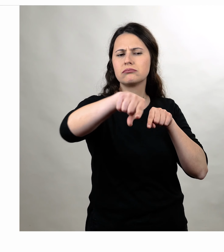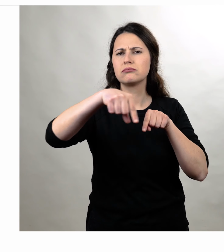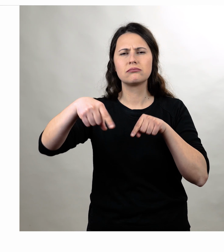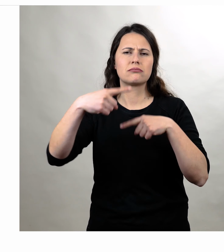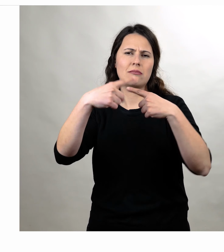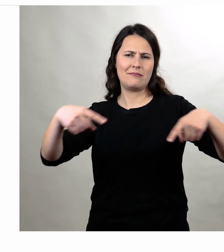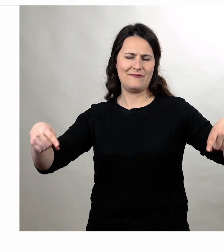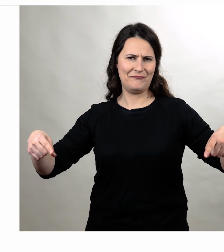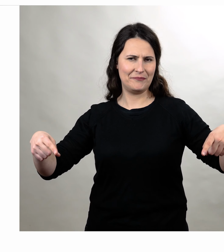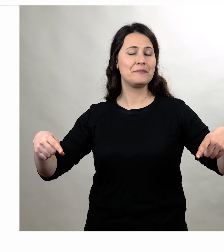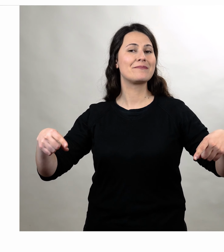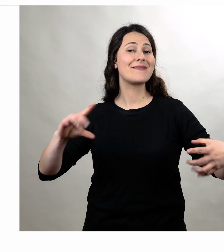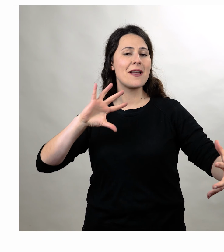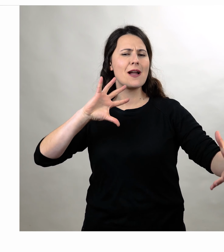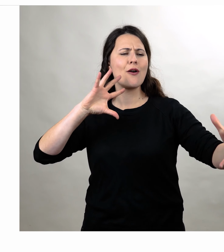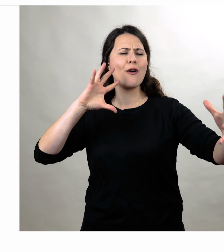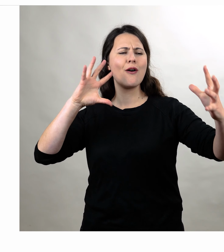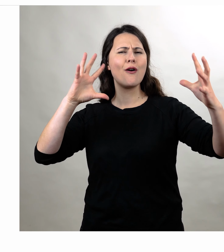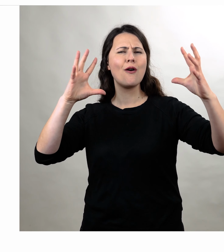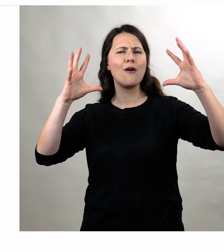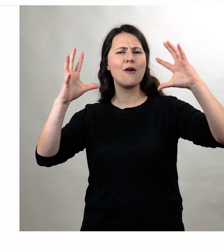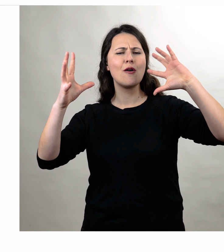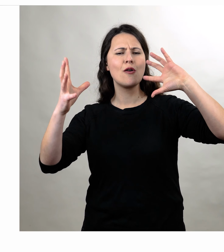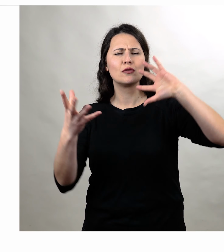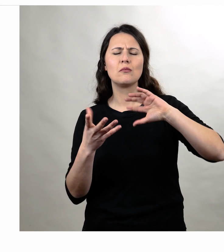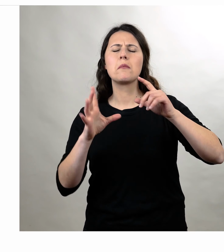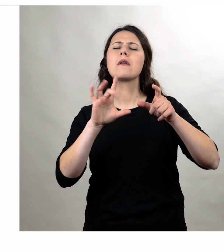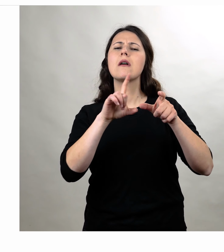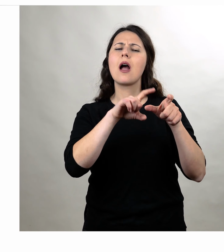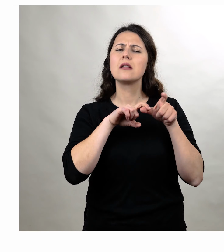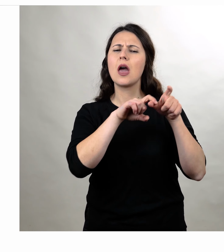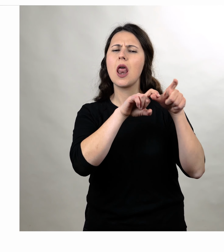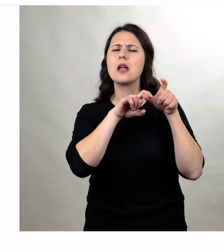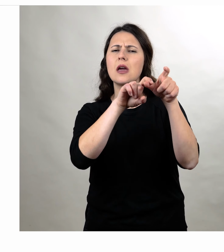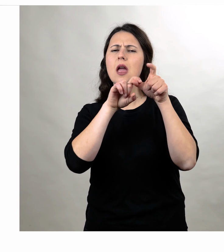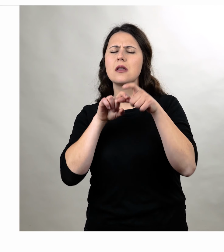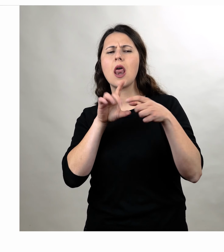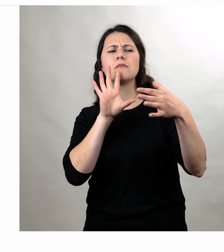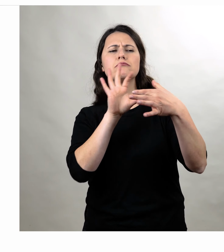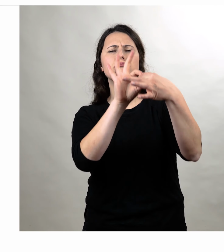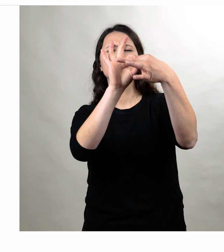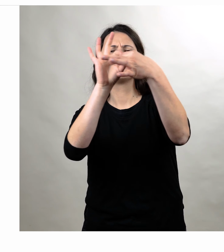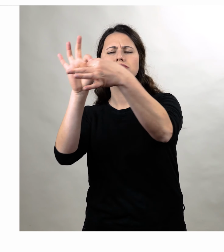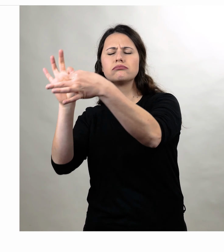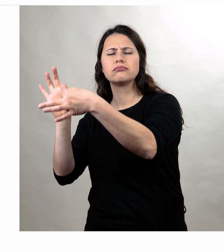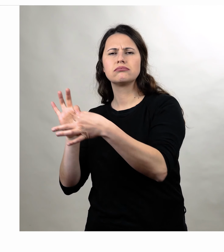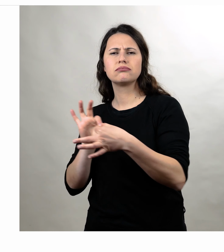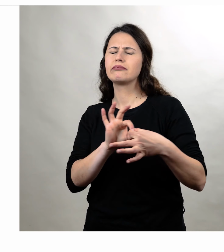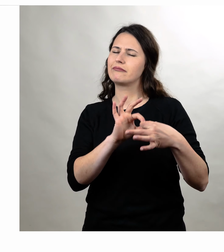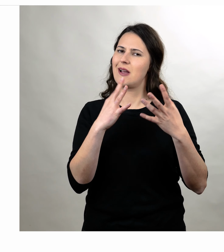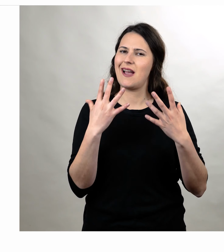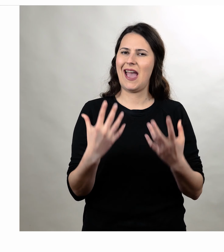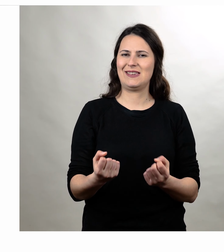Συνεργάζεται με πλήθος τοπικών εταιρειών σε όλο τον κόσμο.